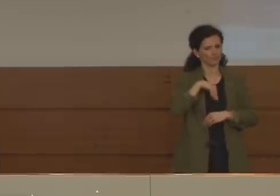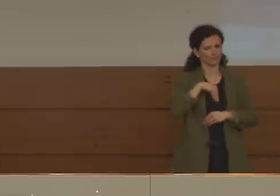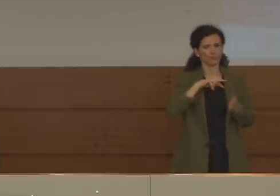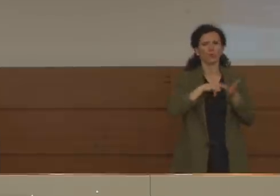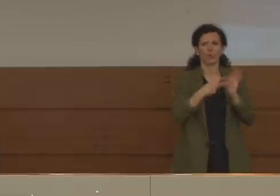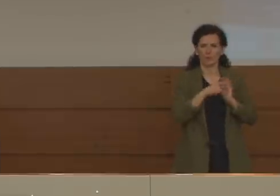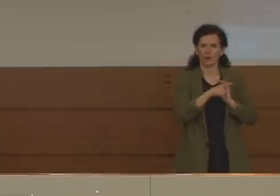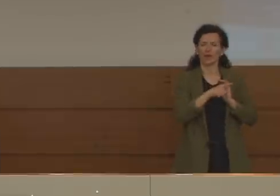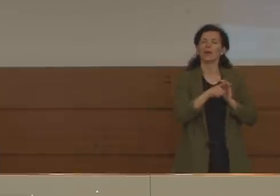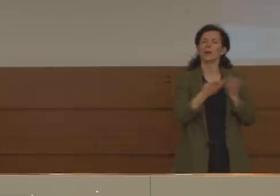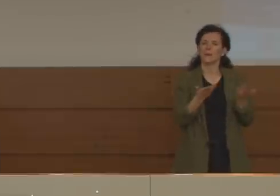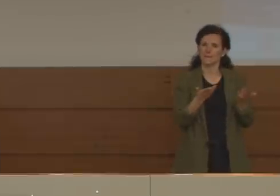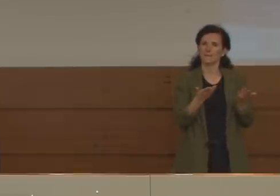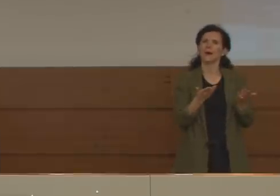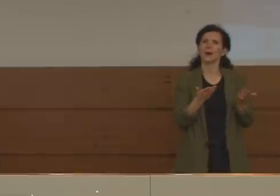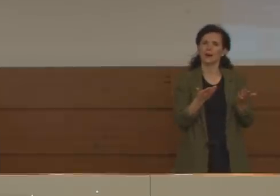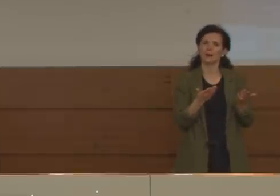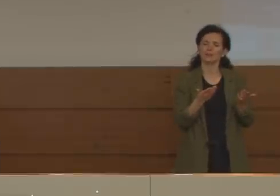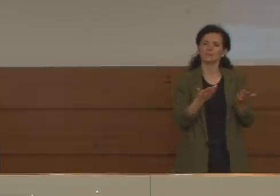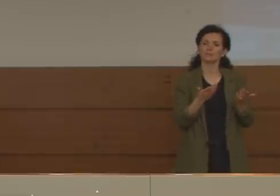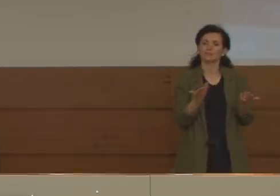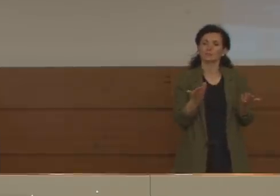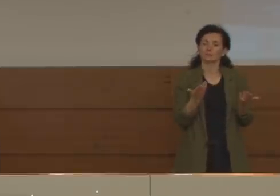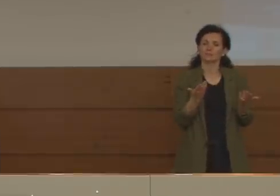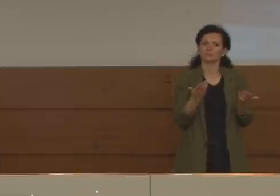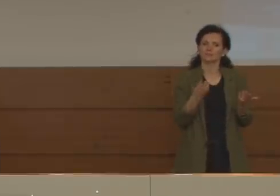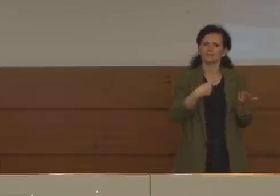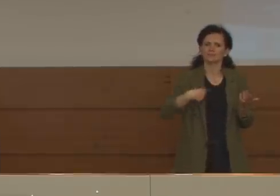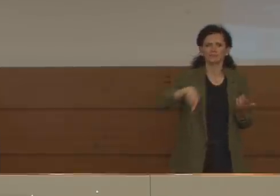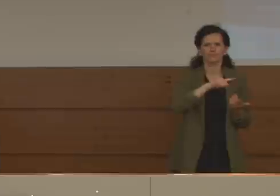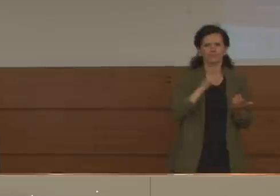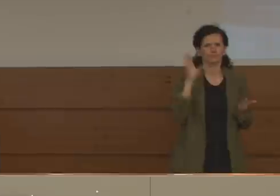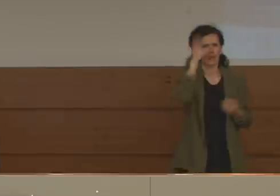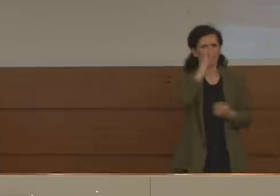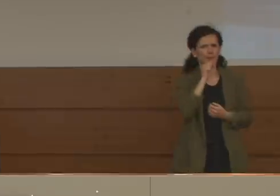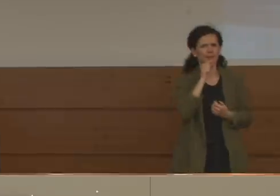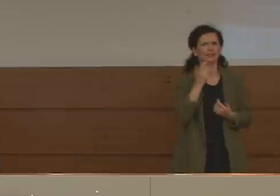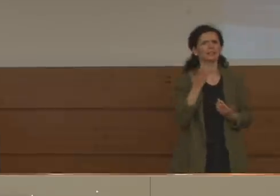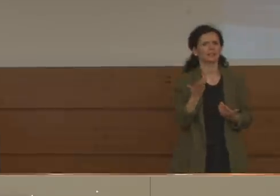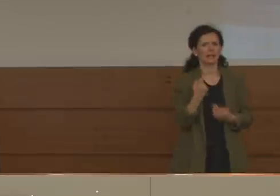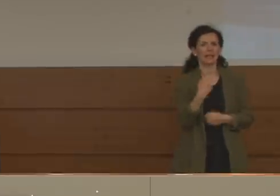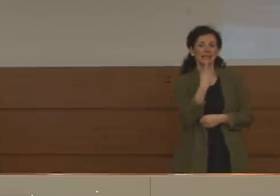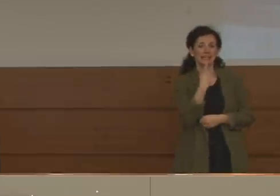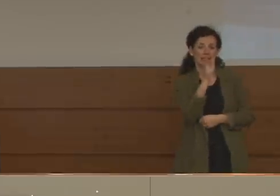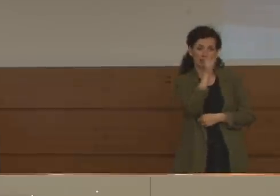tutti quanti dobbiamo darci è quello che chi è che ha qualche patologia, è bene